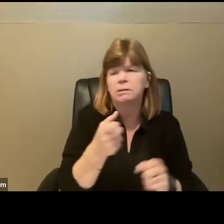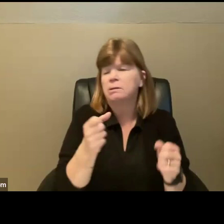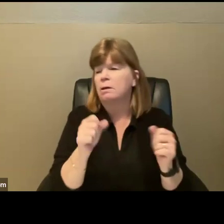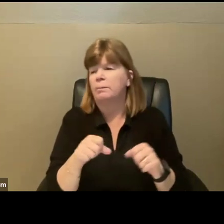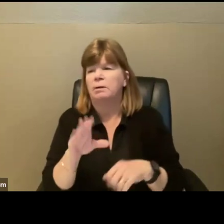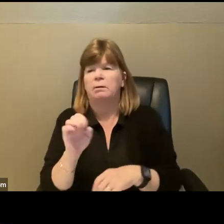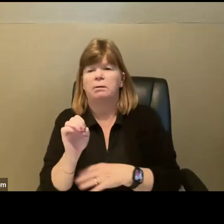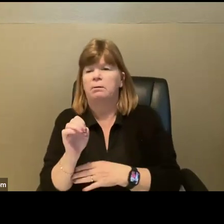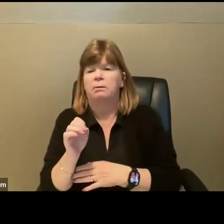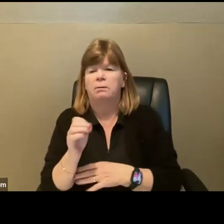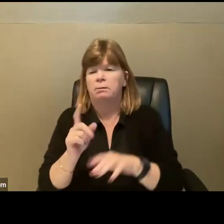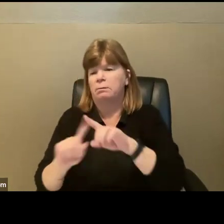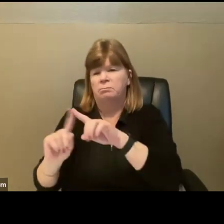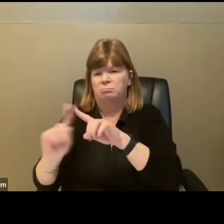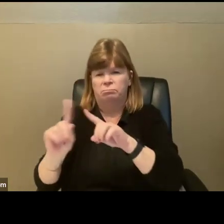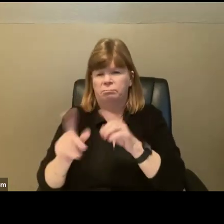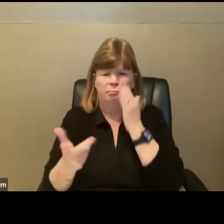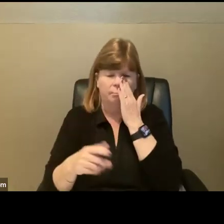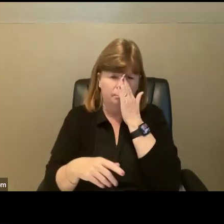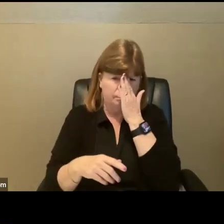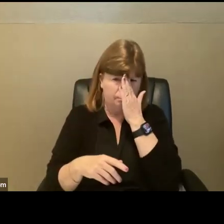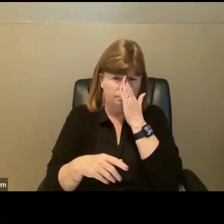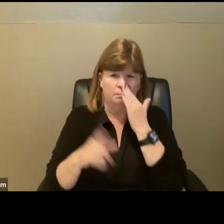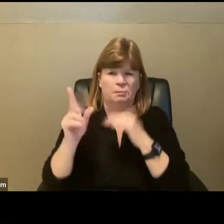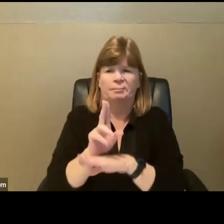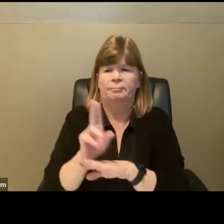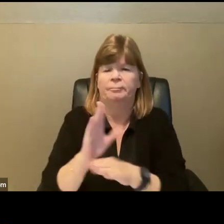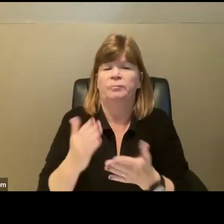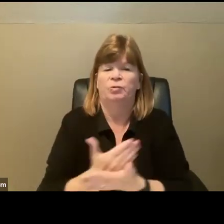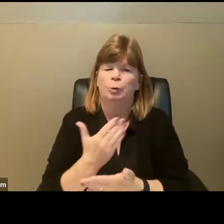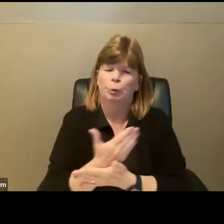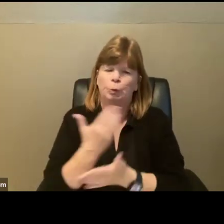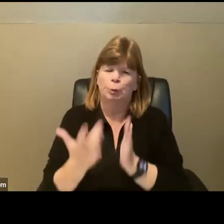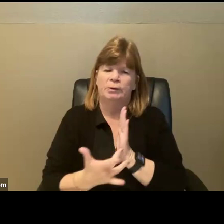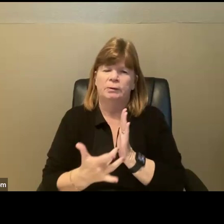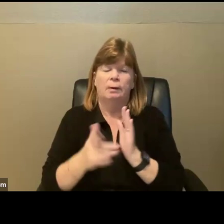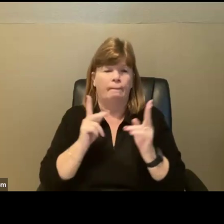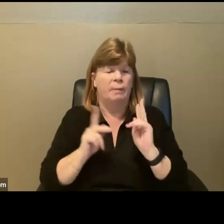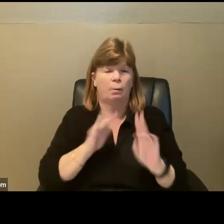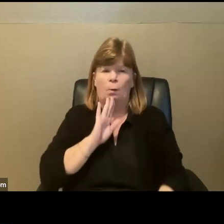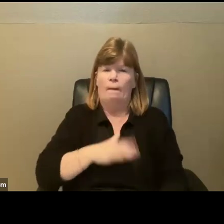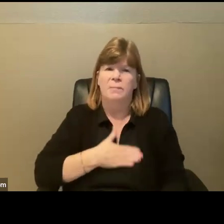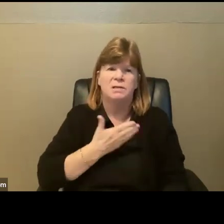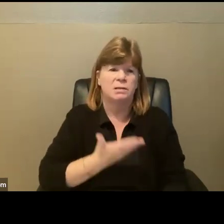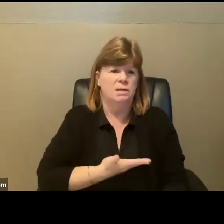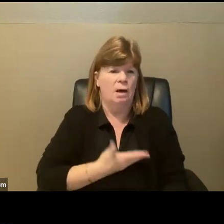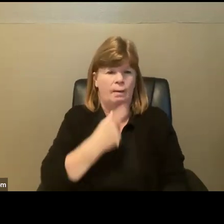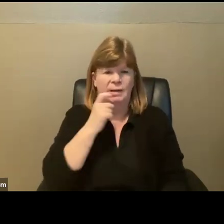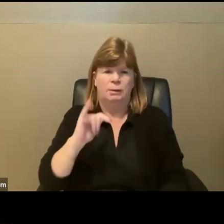Puede ser para una variedad de cosas. Utiliza una nueva técnica. Ahora, la gente estaba muy molesta porque esta era una nueva técnica, y